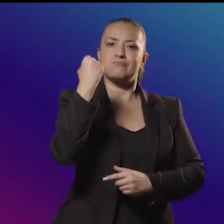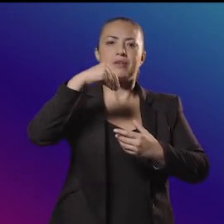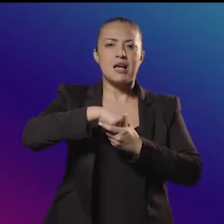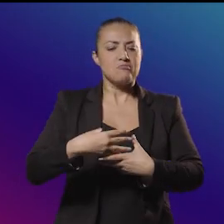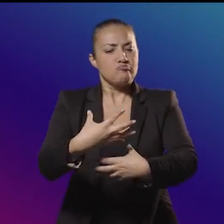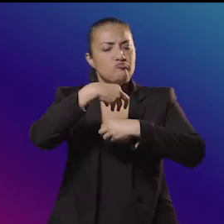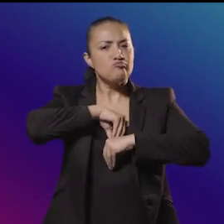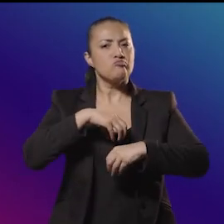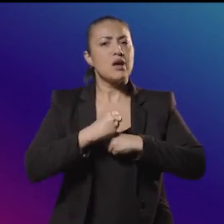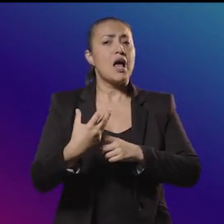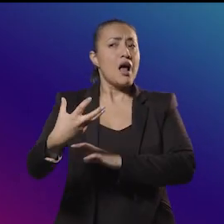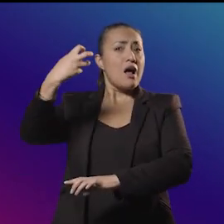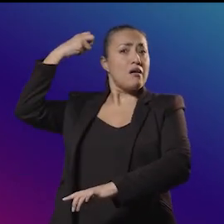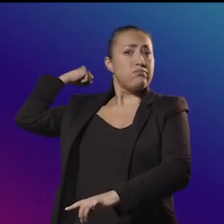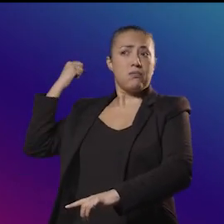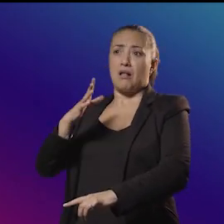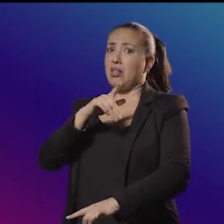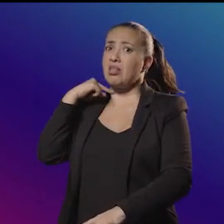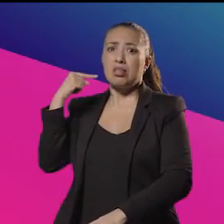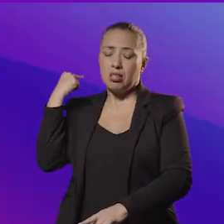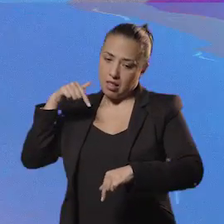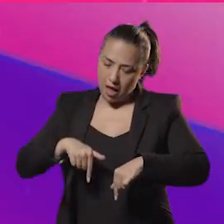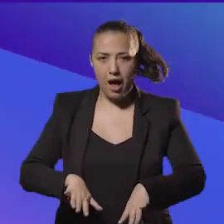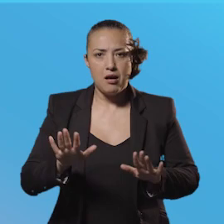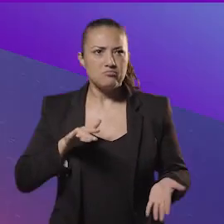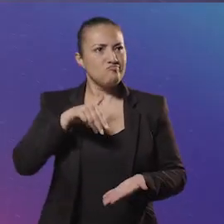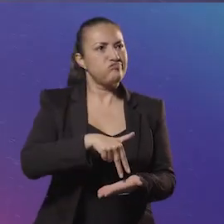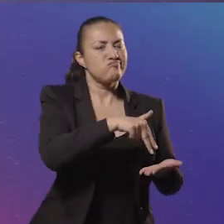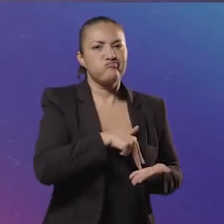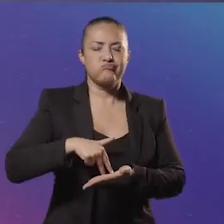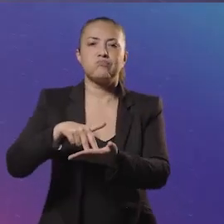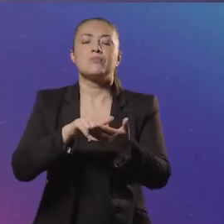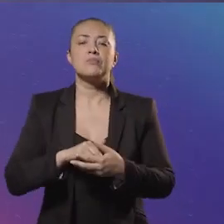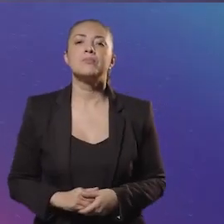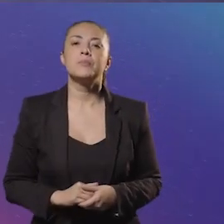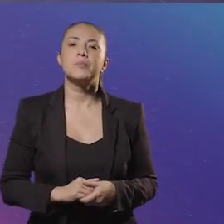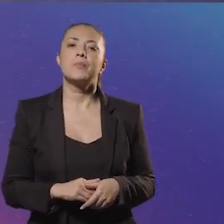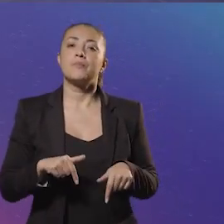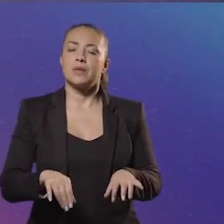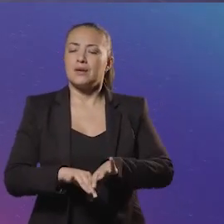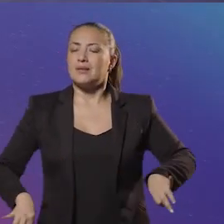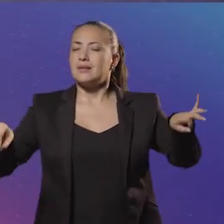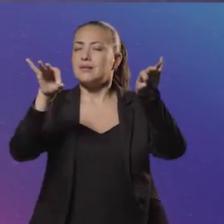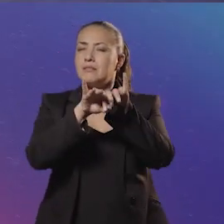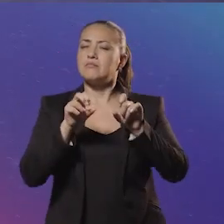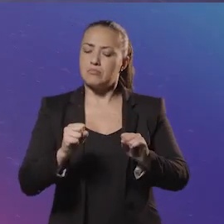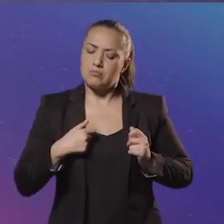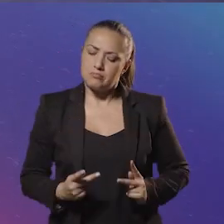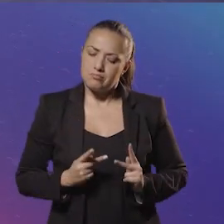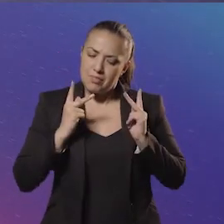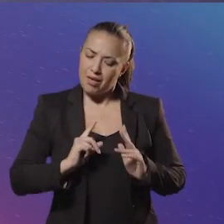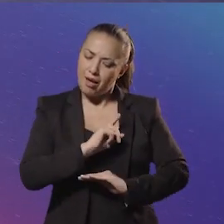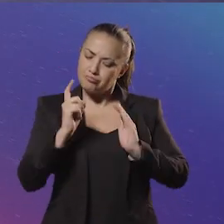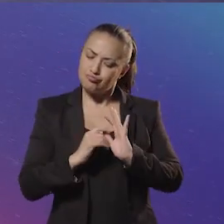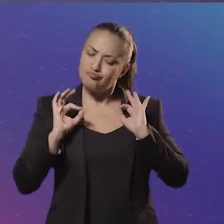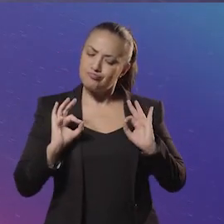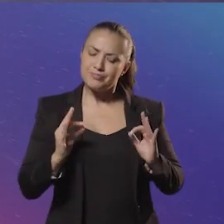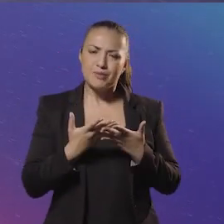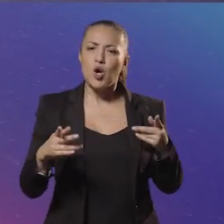que en el pasado fueron negados a las mujeres. Es importante tener una vida plena, una vida sexual plena,